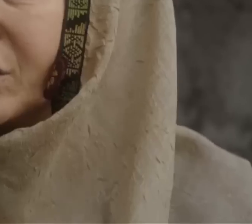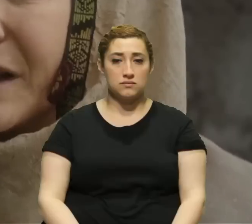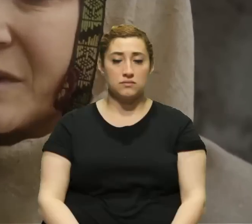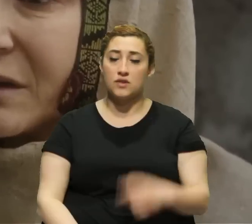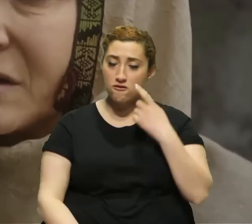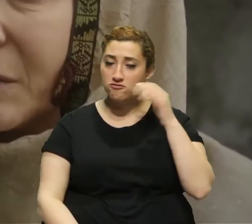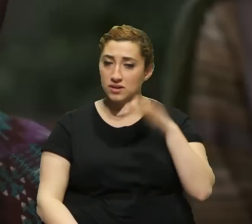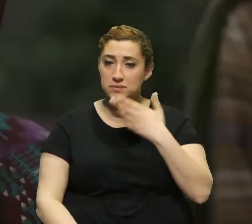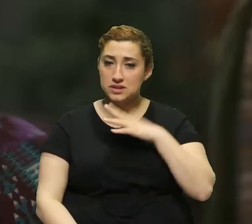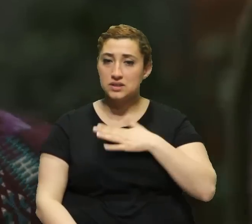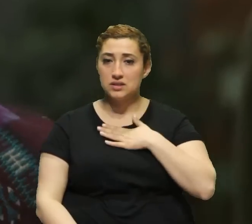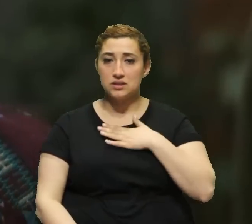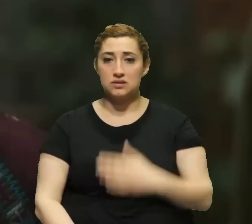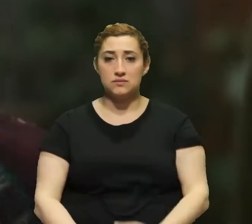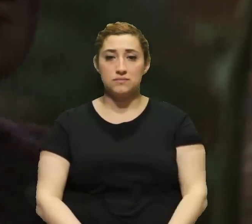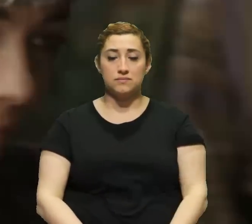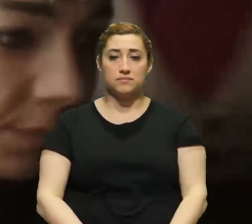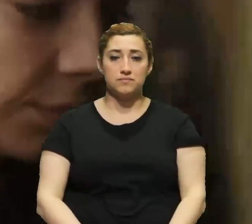Hoş gelmişsin kızım.